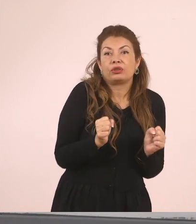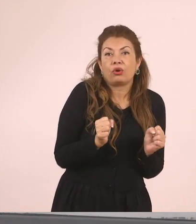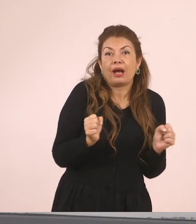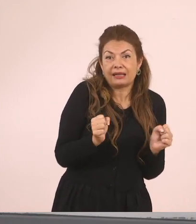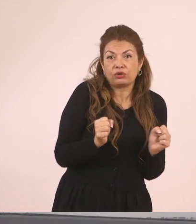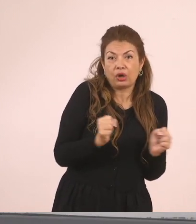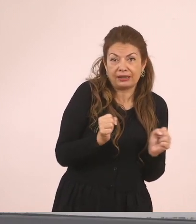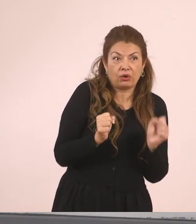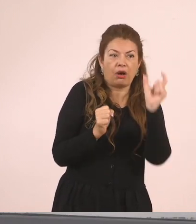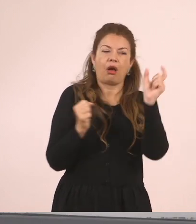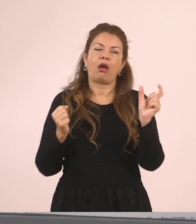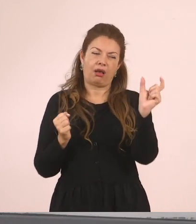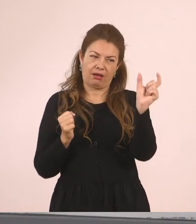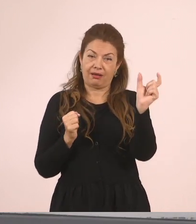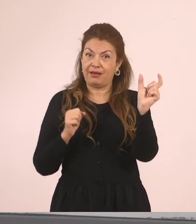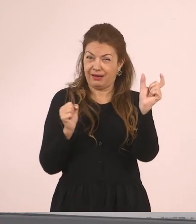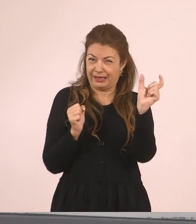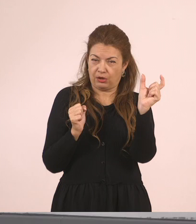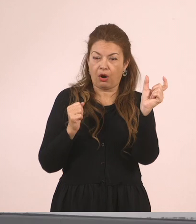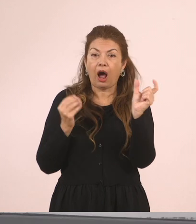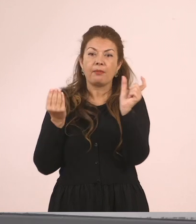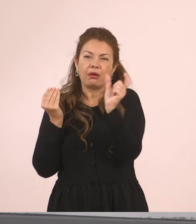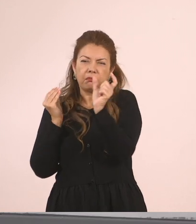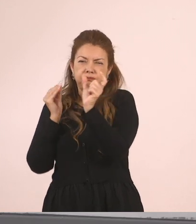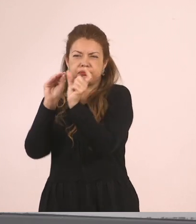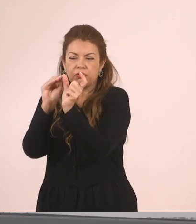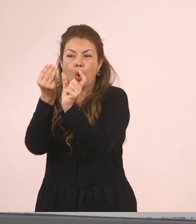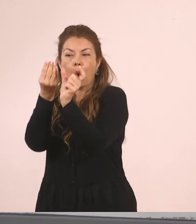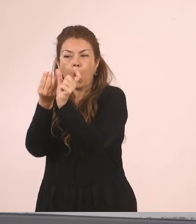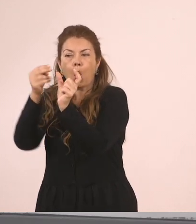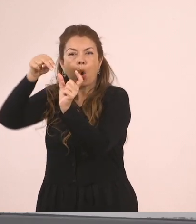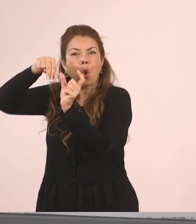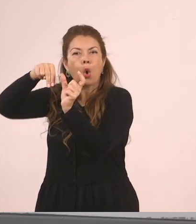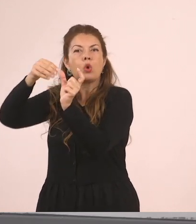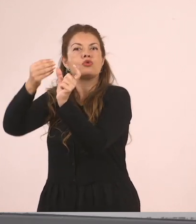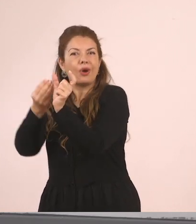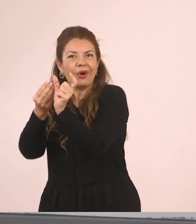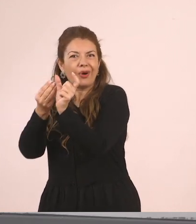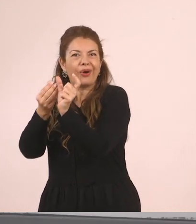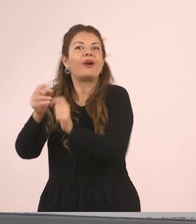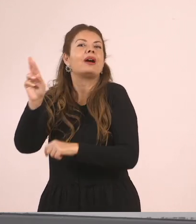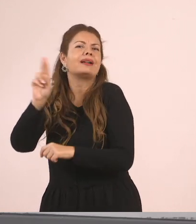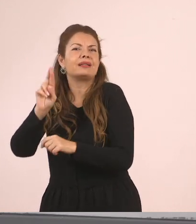Βάζω την κατάληξη - ώνω στο τέλος, και παίρνω το ρήμα κρυώνω.